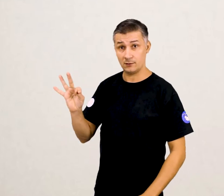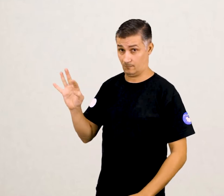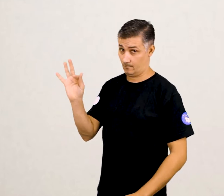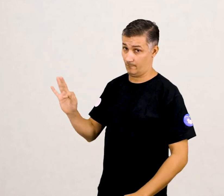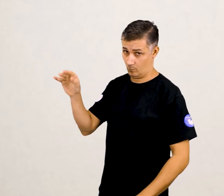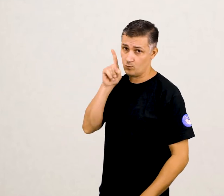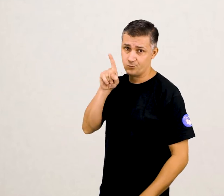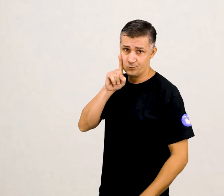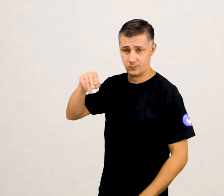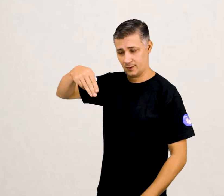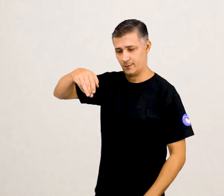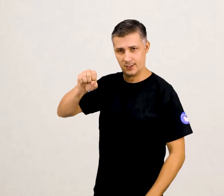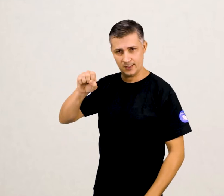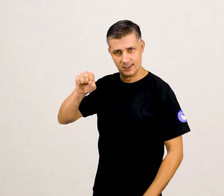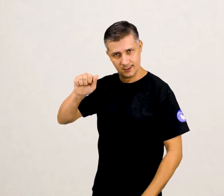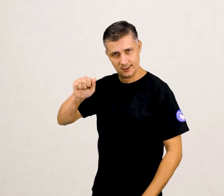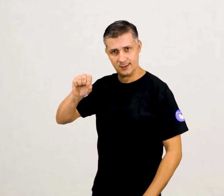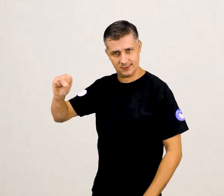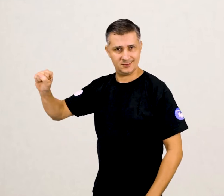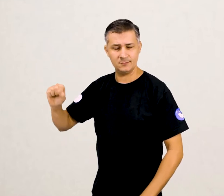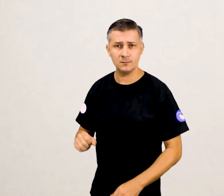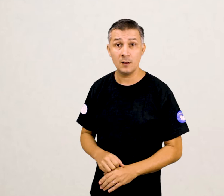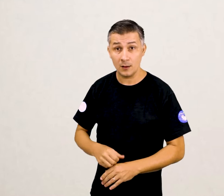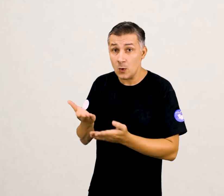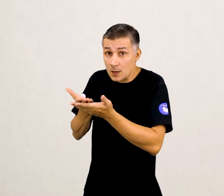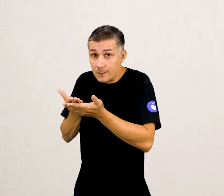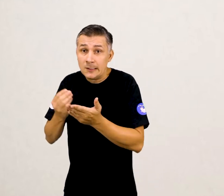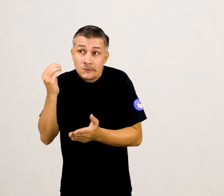Segundo os cientistas, o tratamento está em fase de testes.